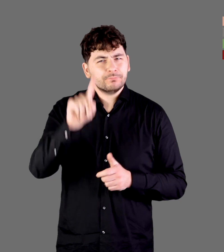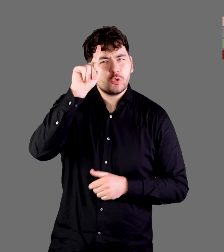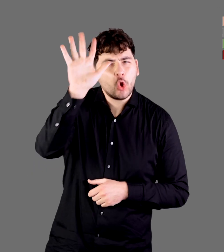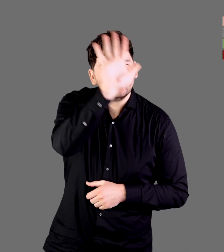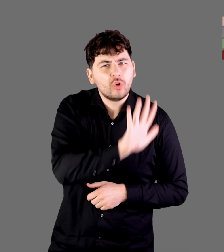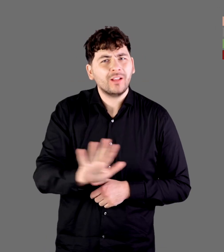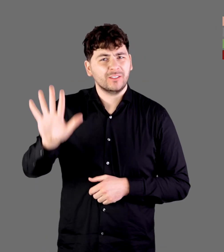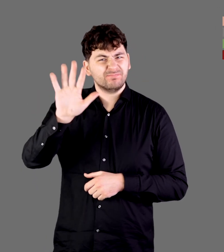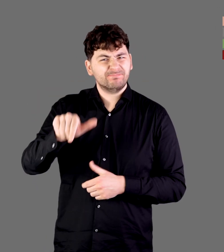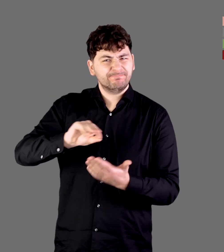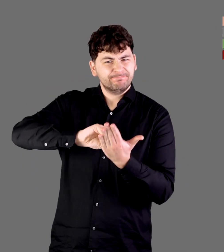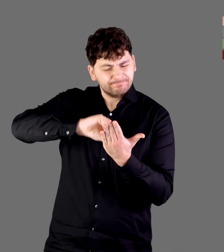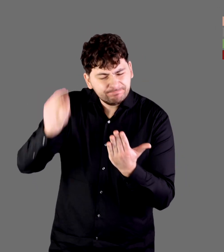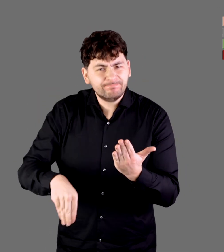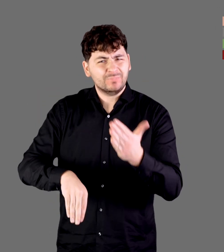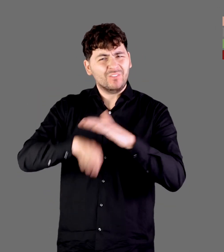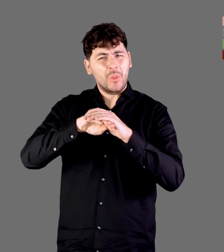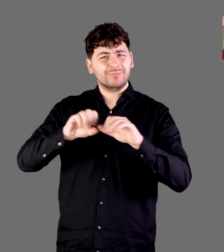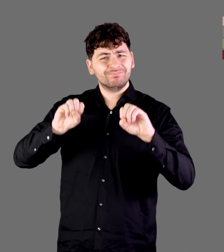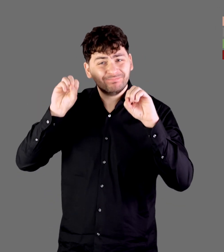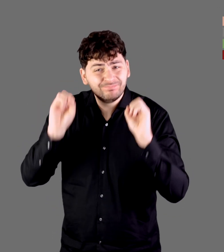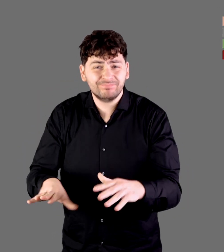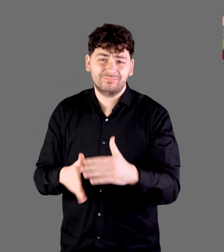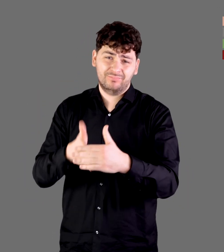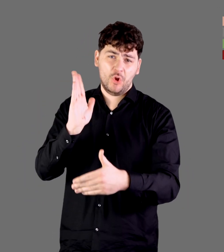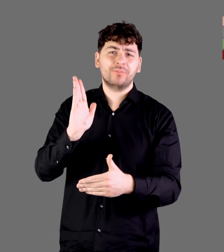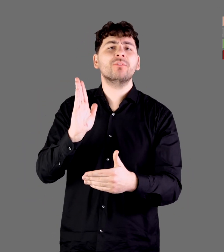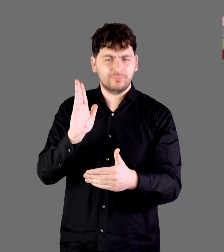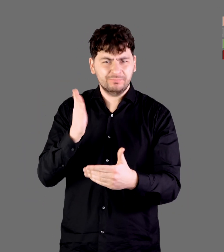Mit der Unterzeichnung der bedingungslosen Kapitulation durch das Deutsche Reich